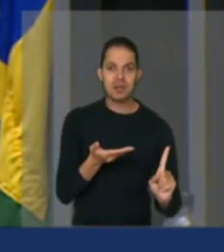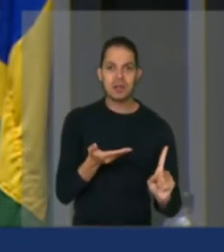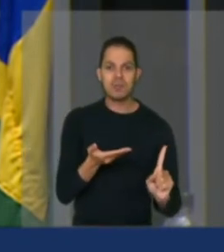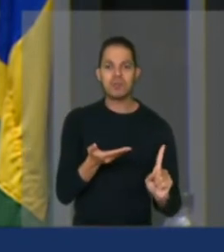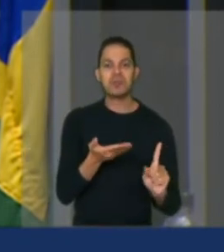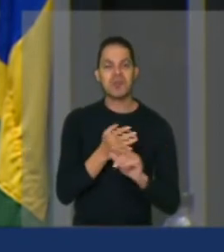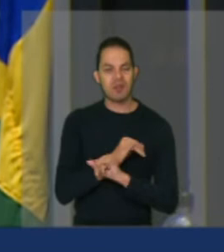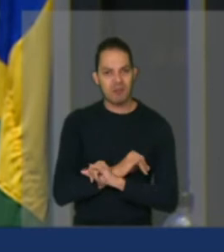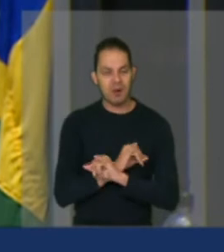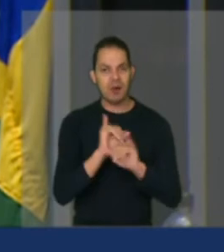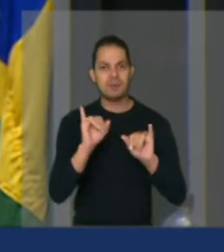REGISTRAR ESTAS PALAVRAS , REGISTRAR A NOSSA HOMENAGEM AO